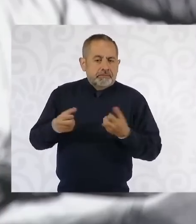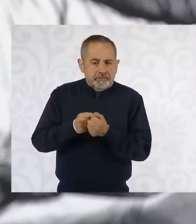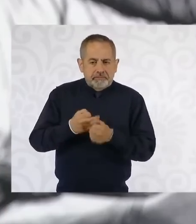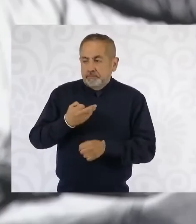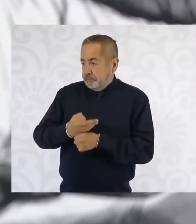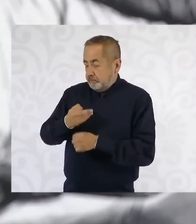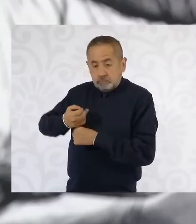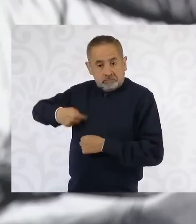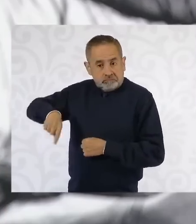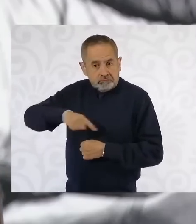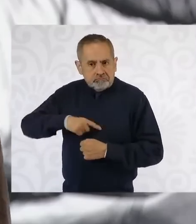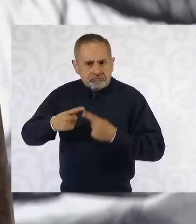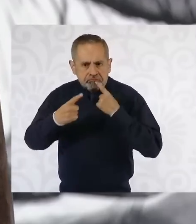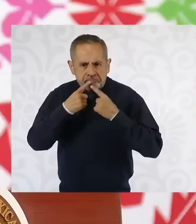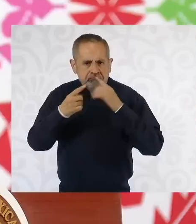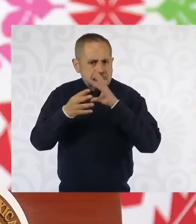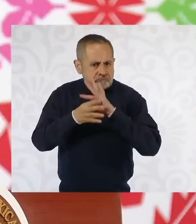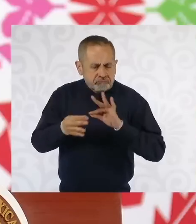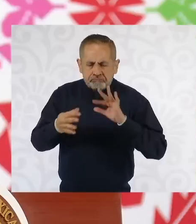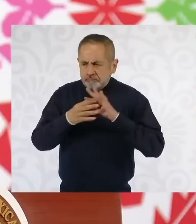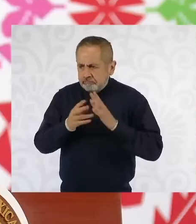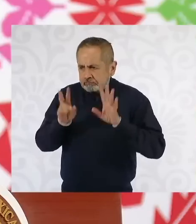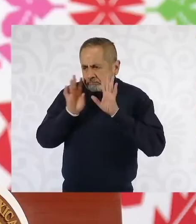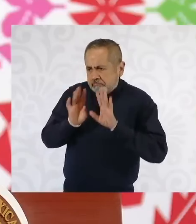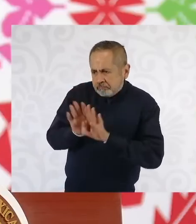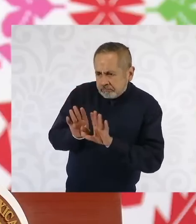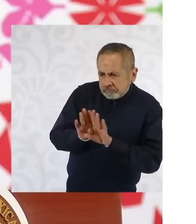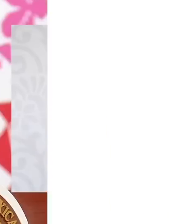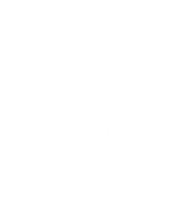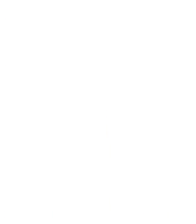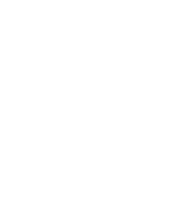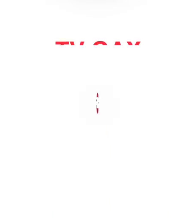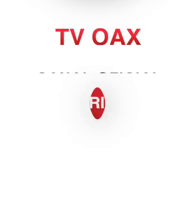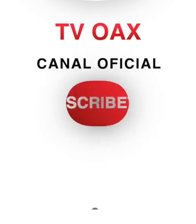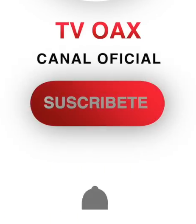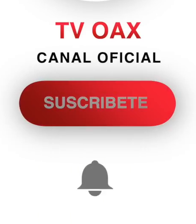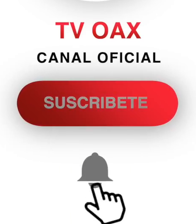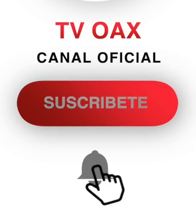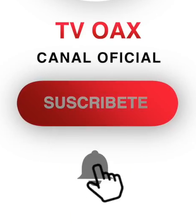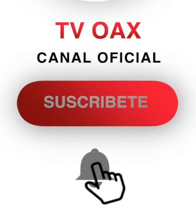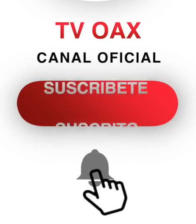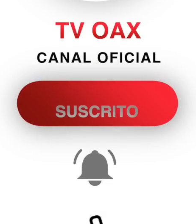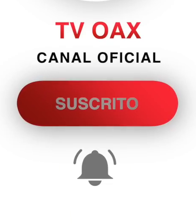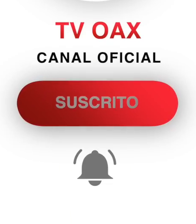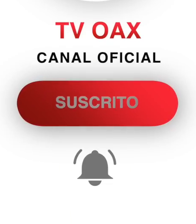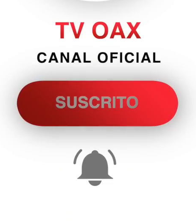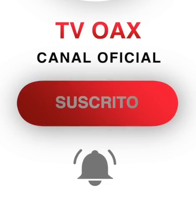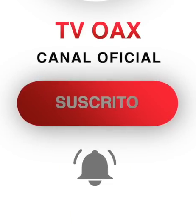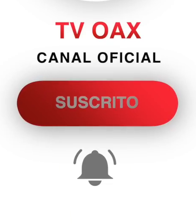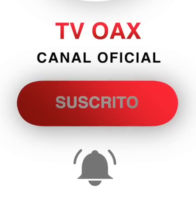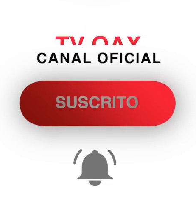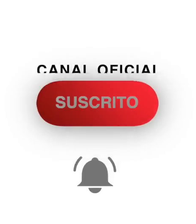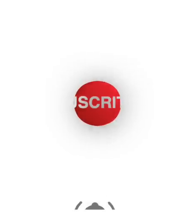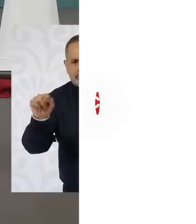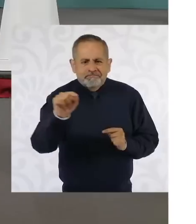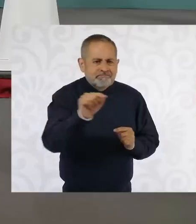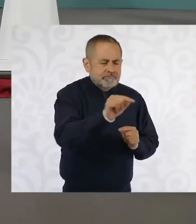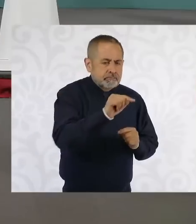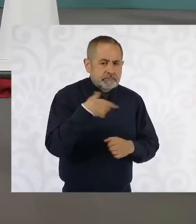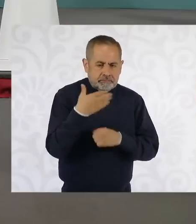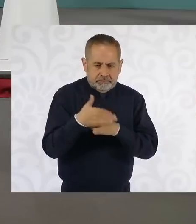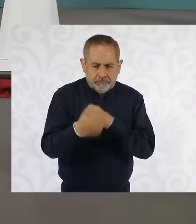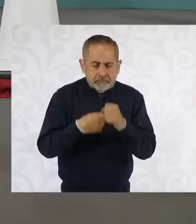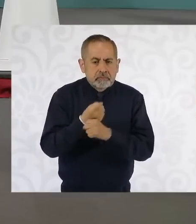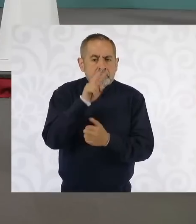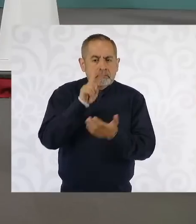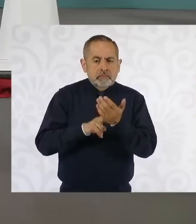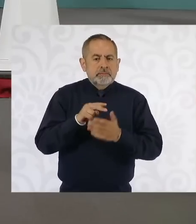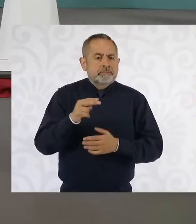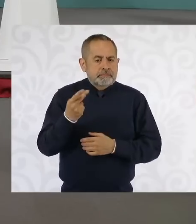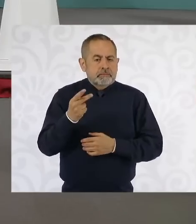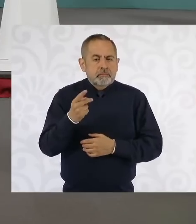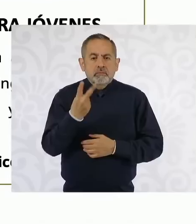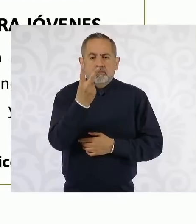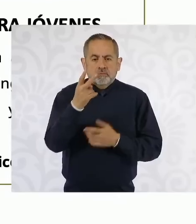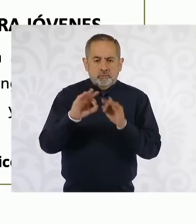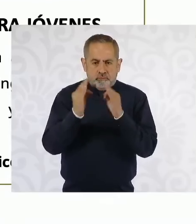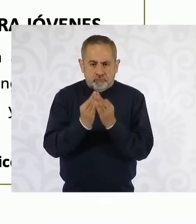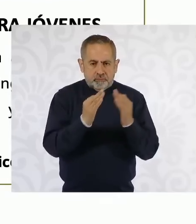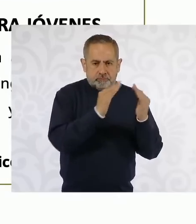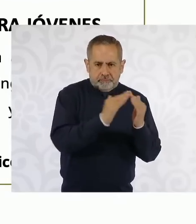en las 50,000 acciones de vivienda para el 2025 y habrá dos prototipos de vivienda el de 60 metos